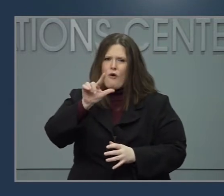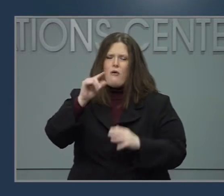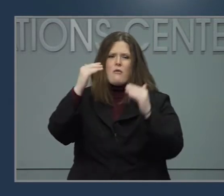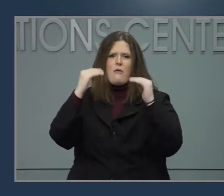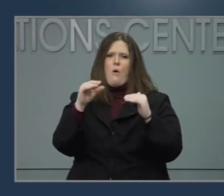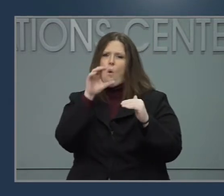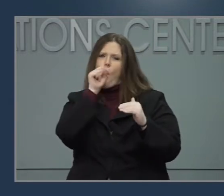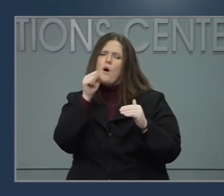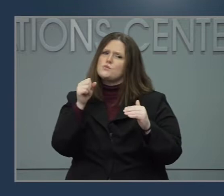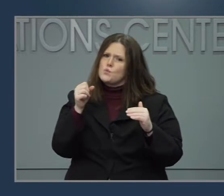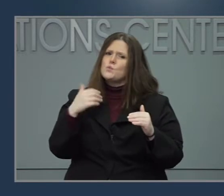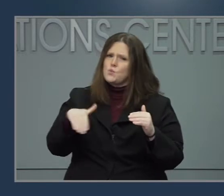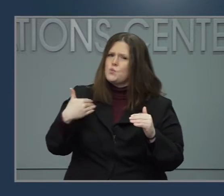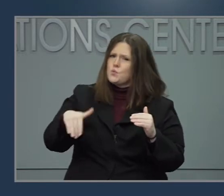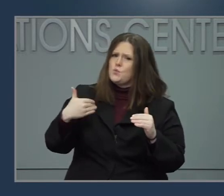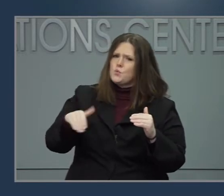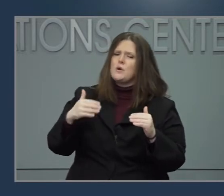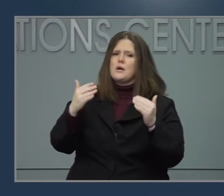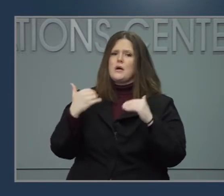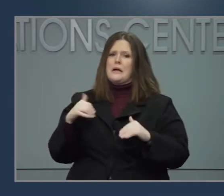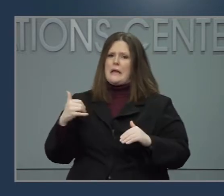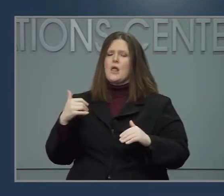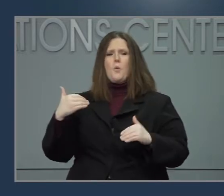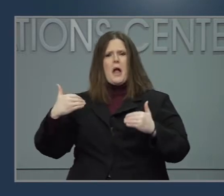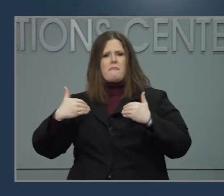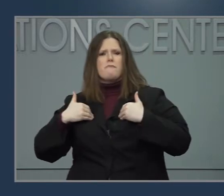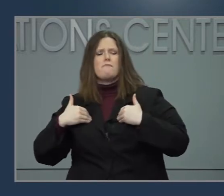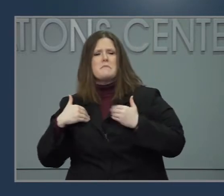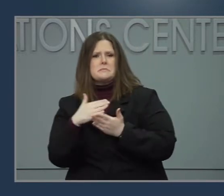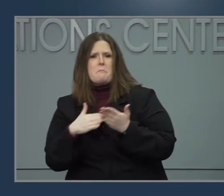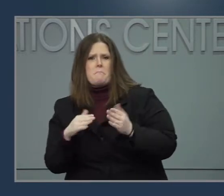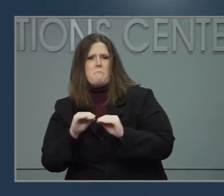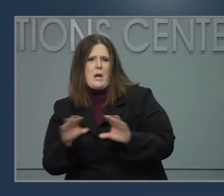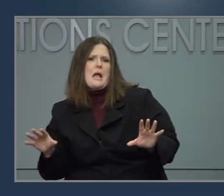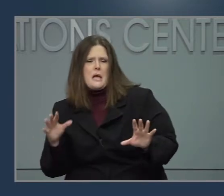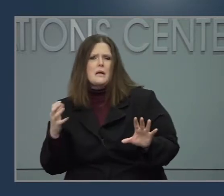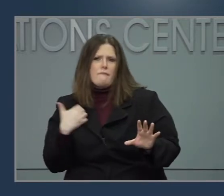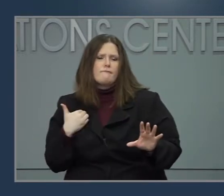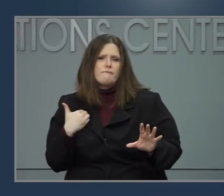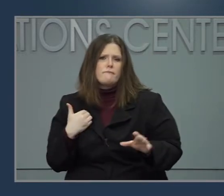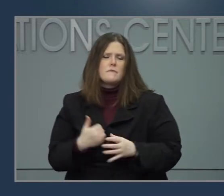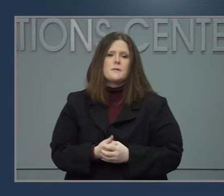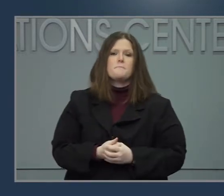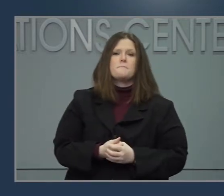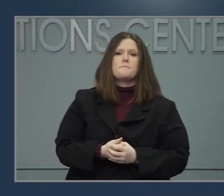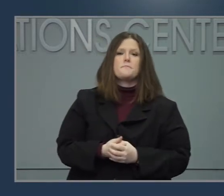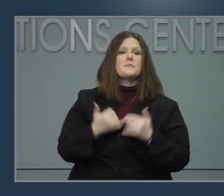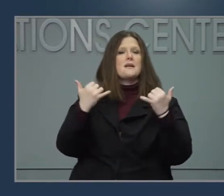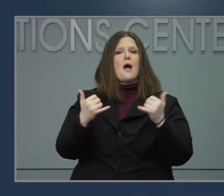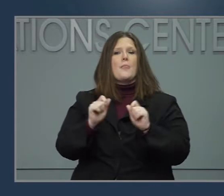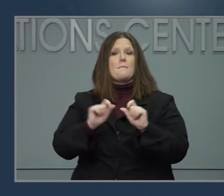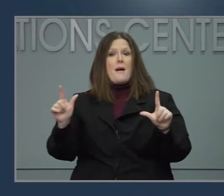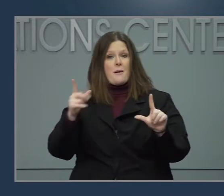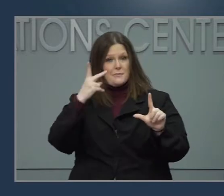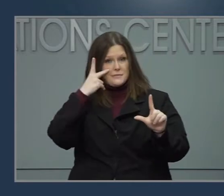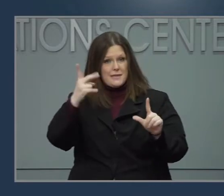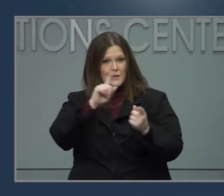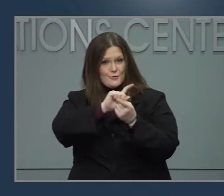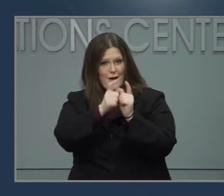representa crítico naranja sustancial amarillos, significant esta es la mina nuestra una actualización de mapas de alertas por condado.